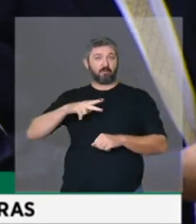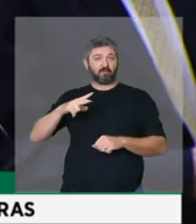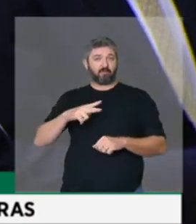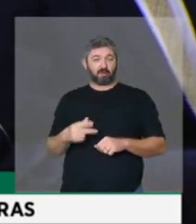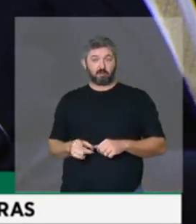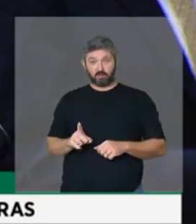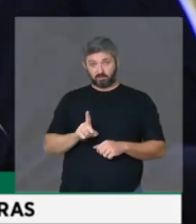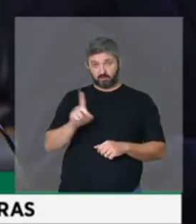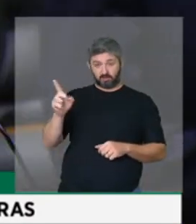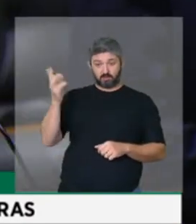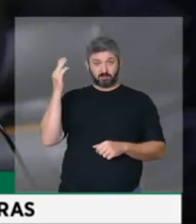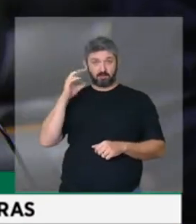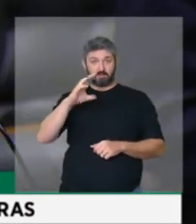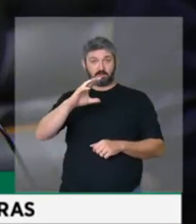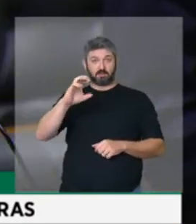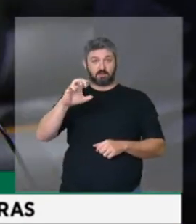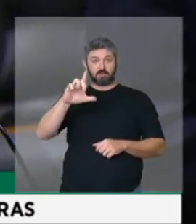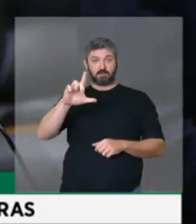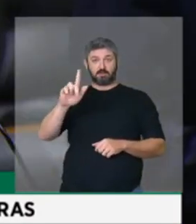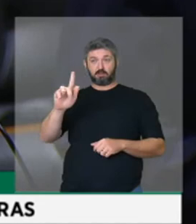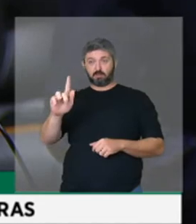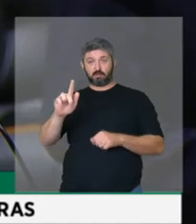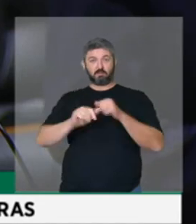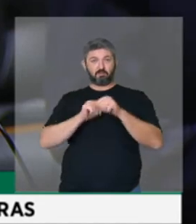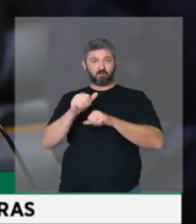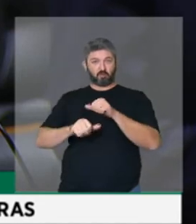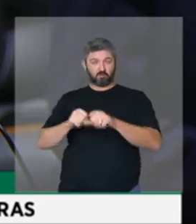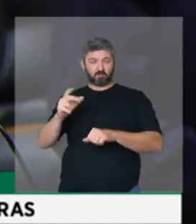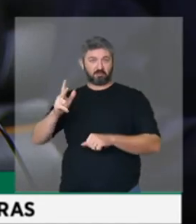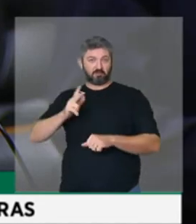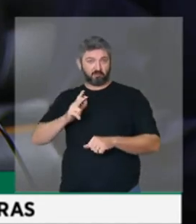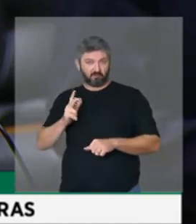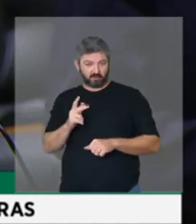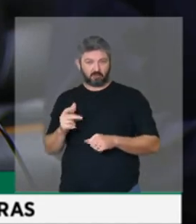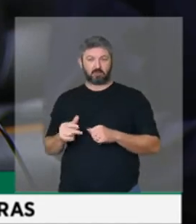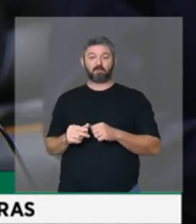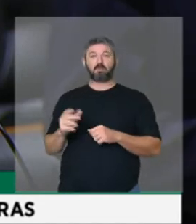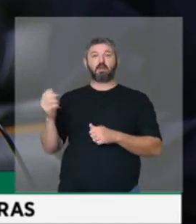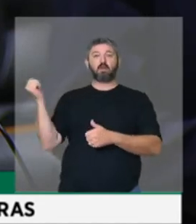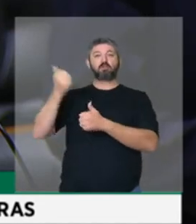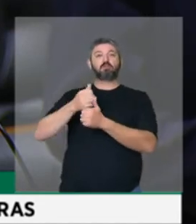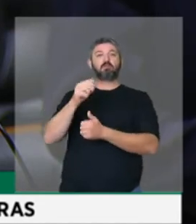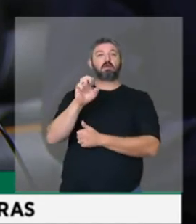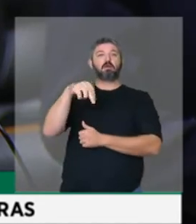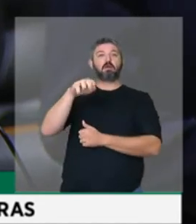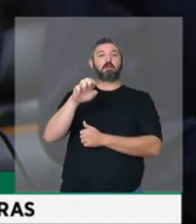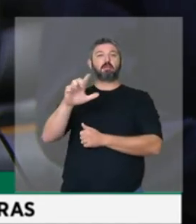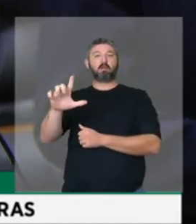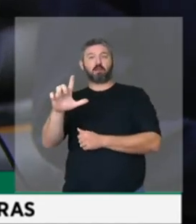O. COMO ORIENTA O PSB? -- [DEPUTADO]: PRESIDENTE, O PSB ORIENTA SIM E EU QUERO AQUI DAR UM DEPOIMENTO DE UMA